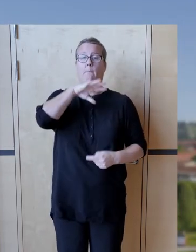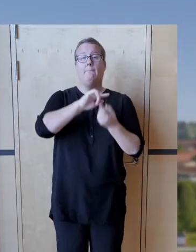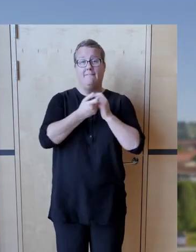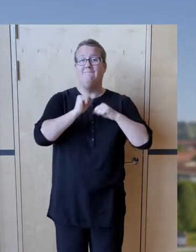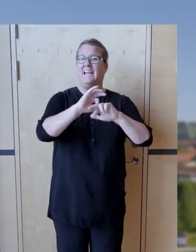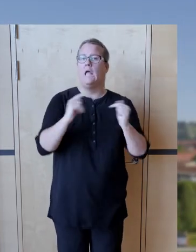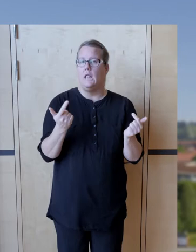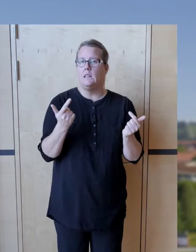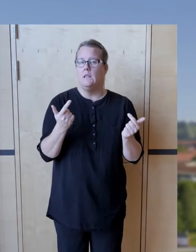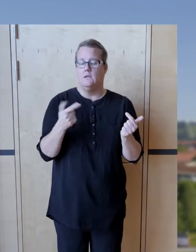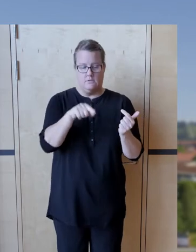I taget och bygga detta